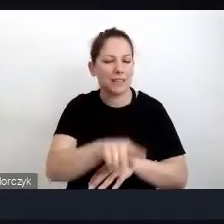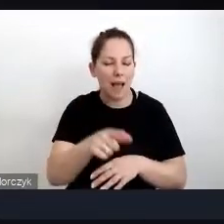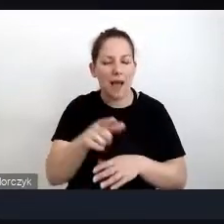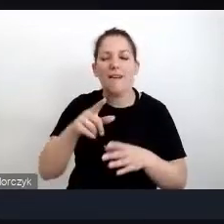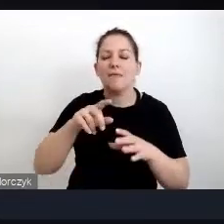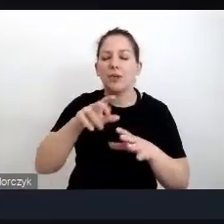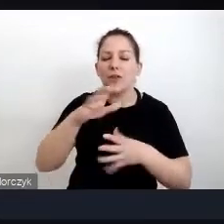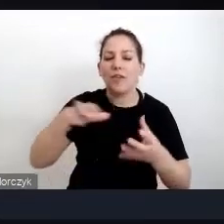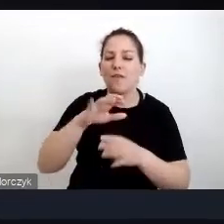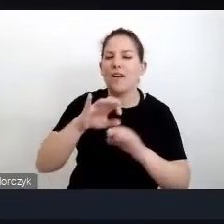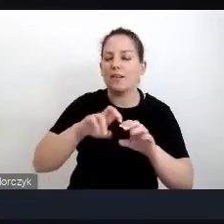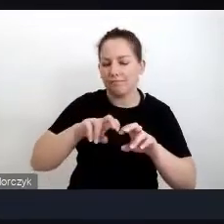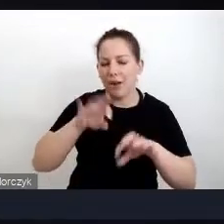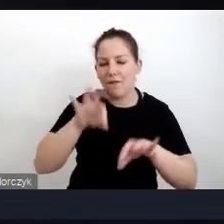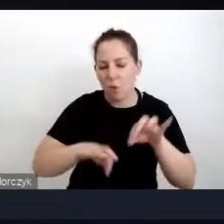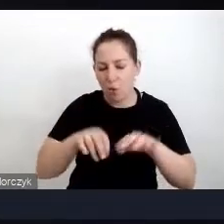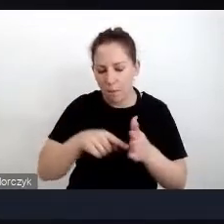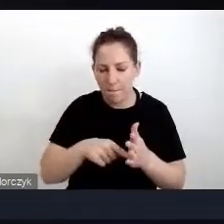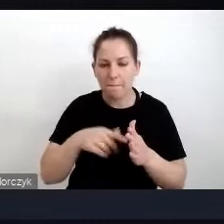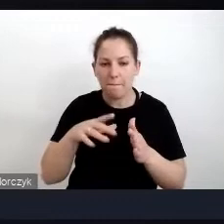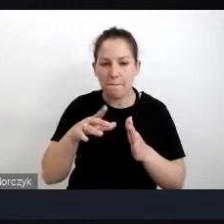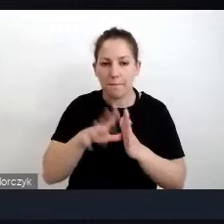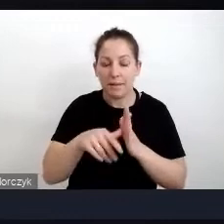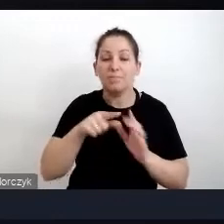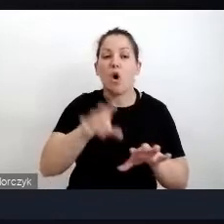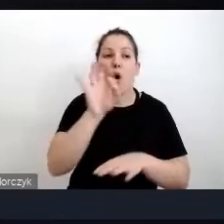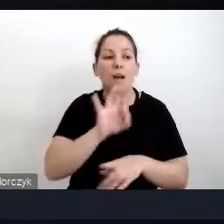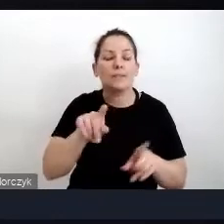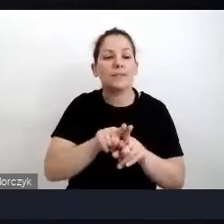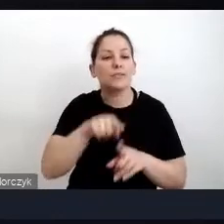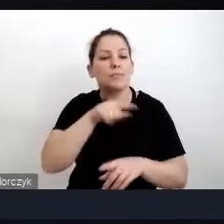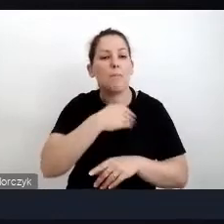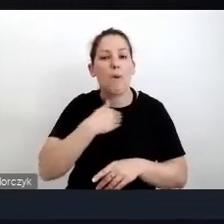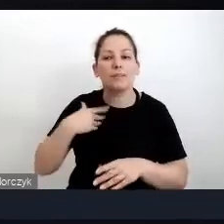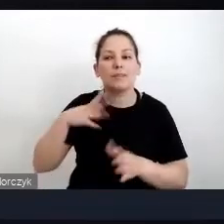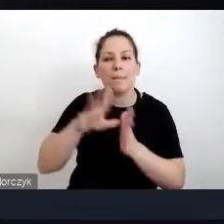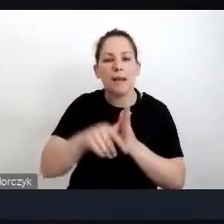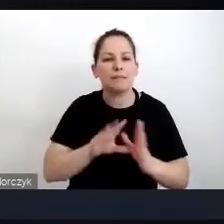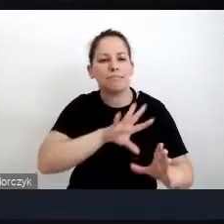oraz okazją dla polskich miast do głębszego wdrażania SDGs